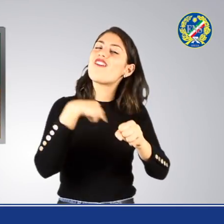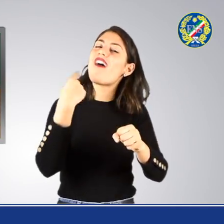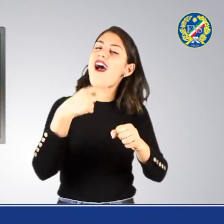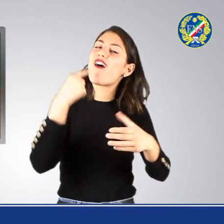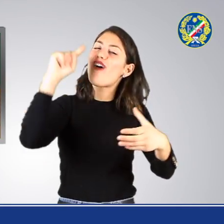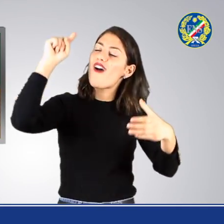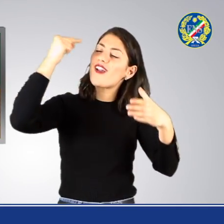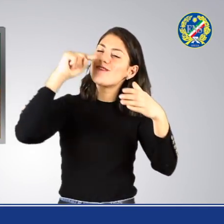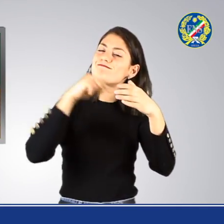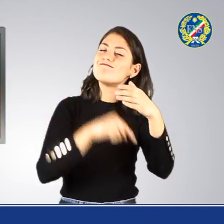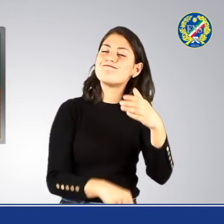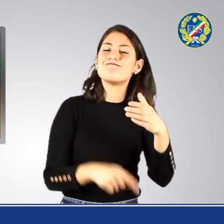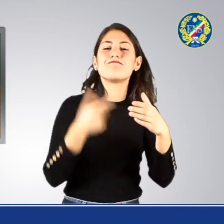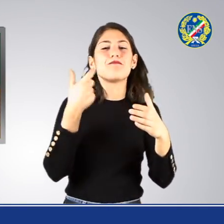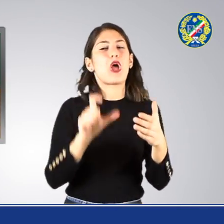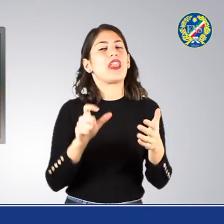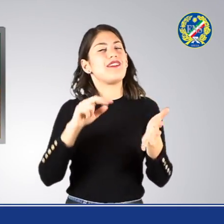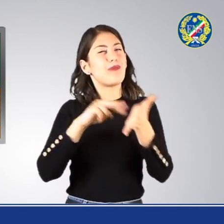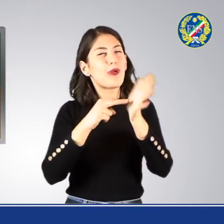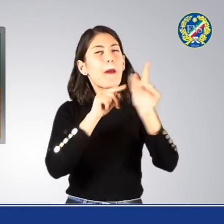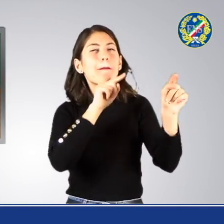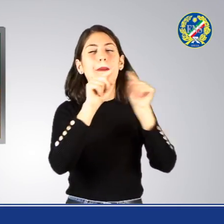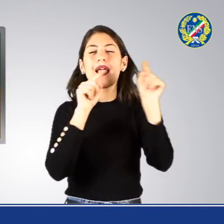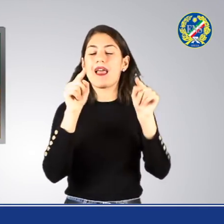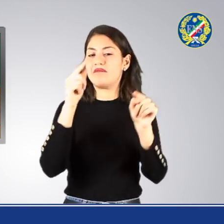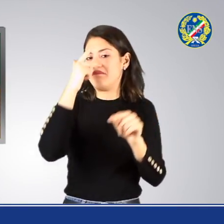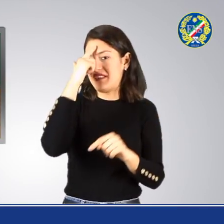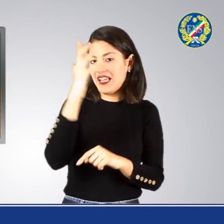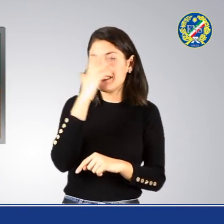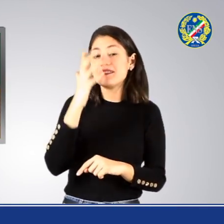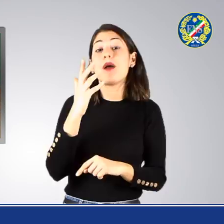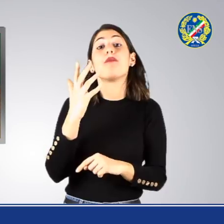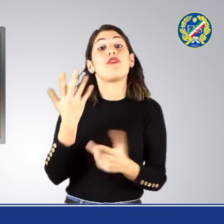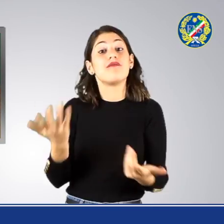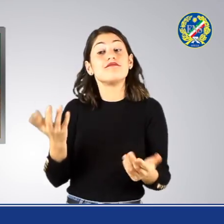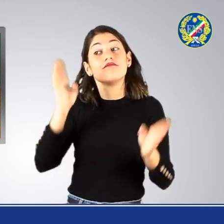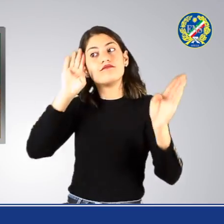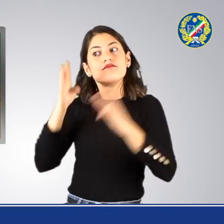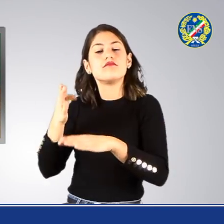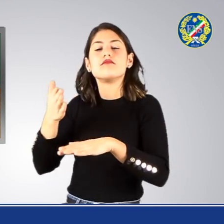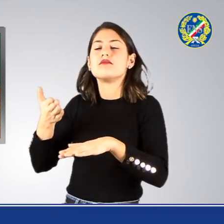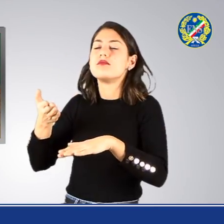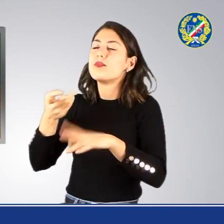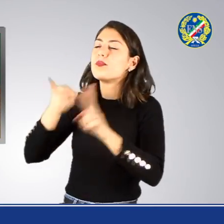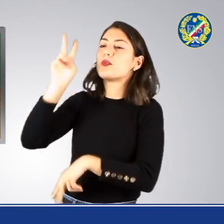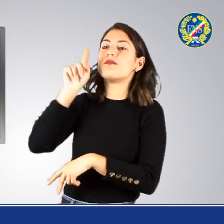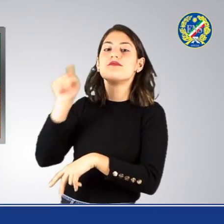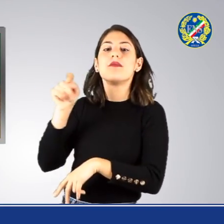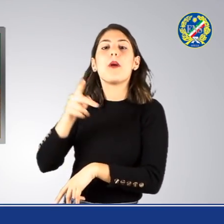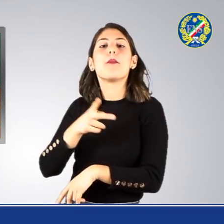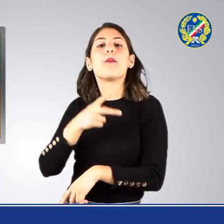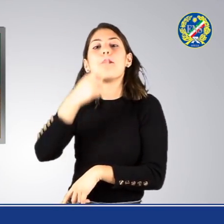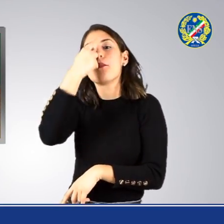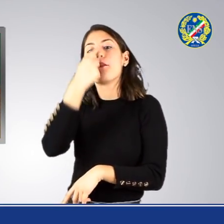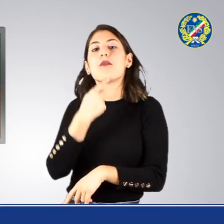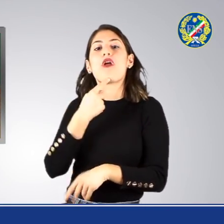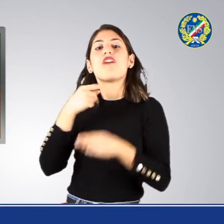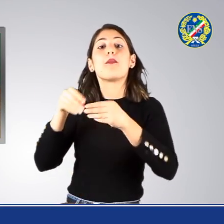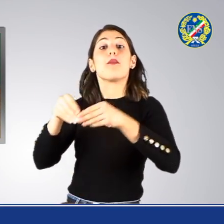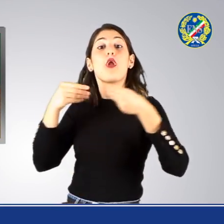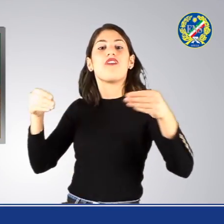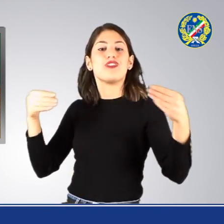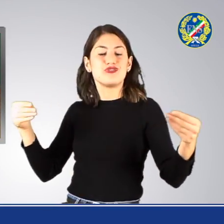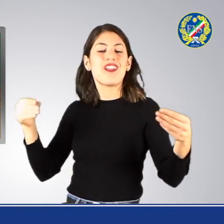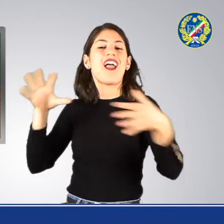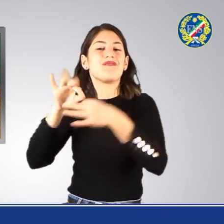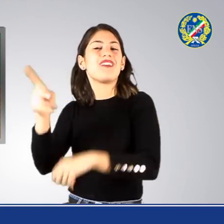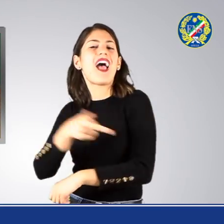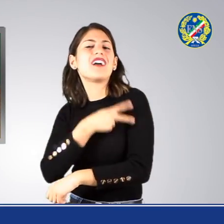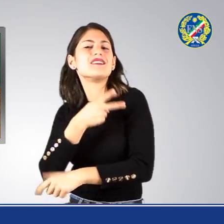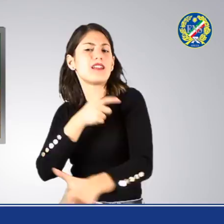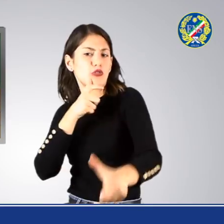uniforme dei profili professionali - e loro formazione e aggiornamento - di chi opera nei servizi di